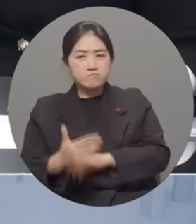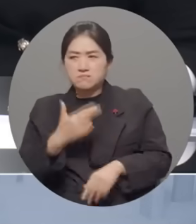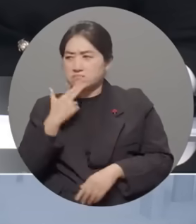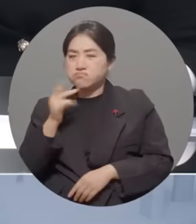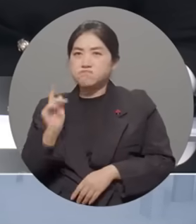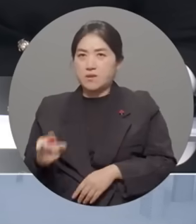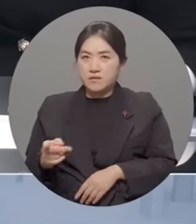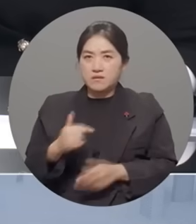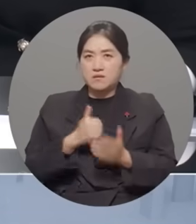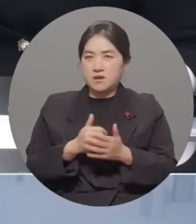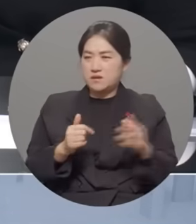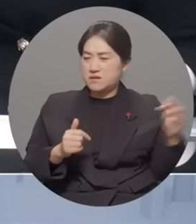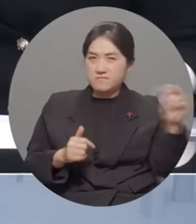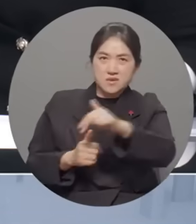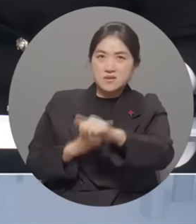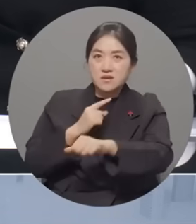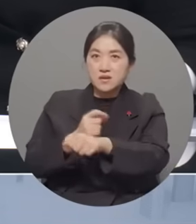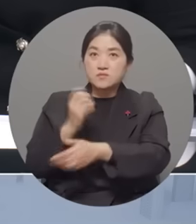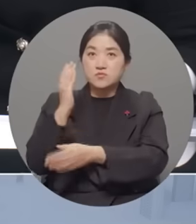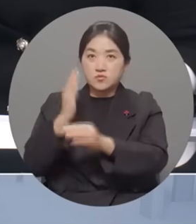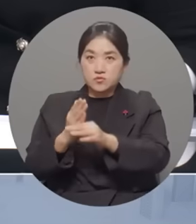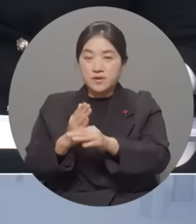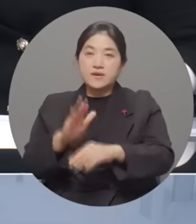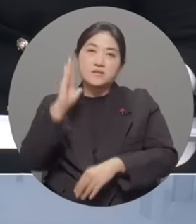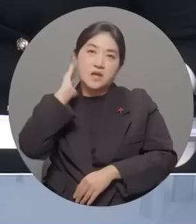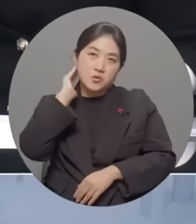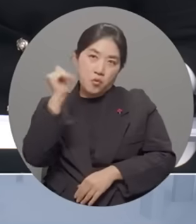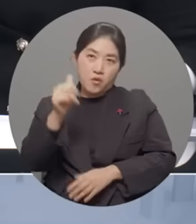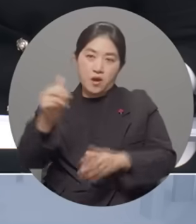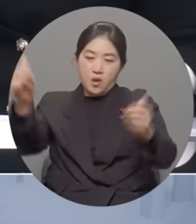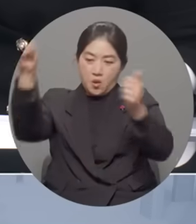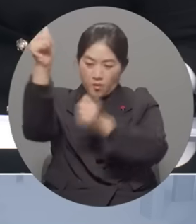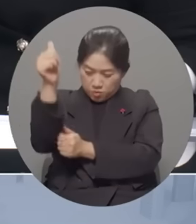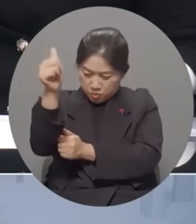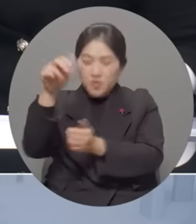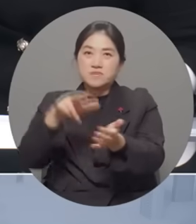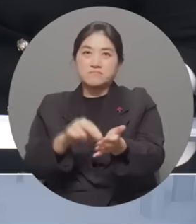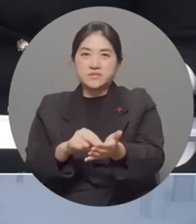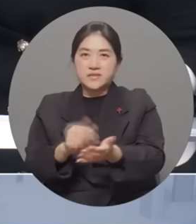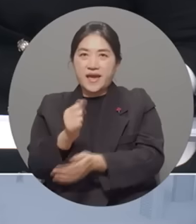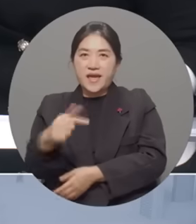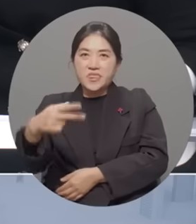행사한 적이 없다면서 공세를강화했습니다.